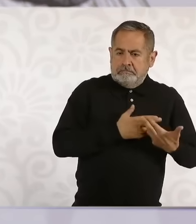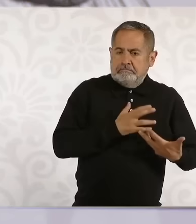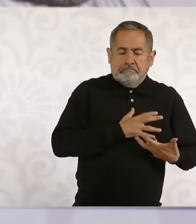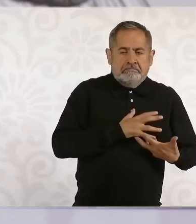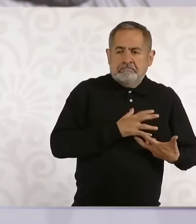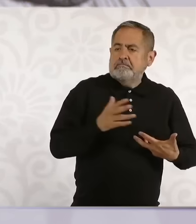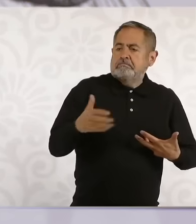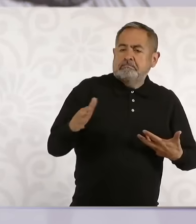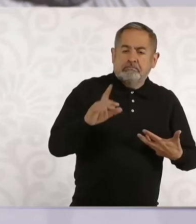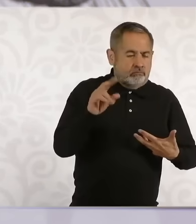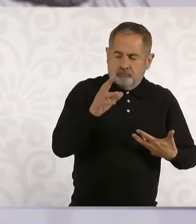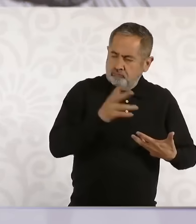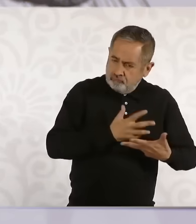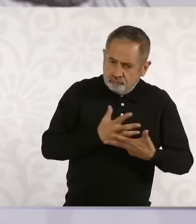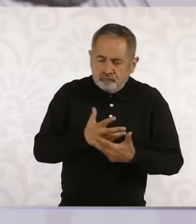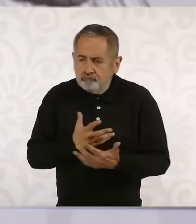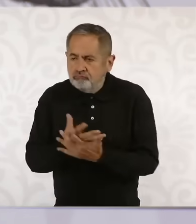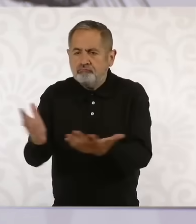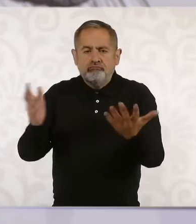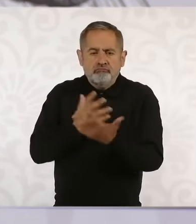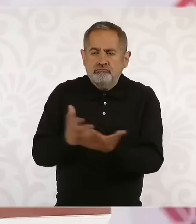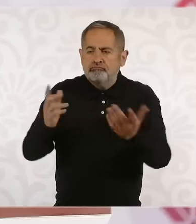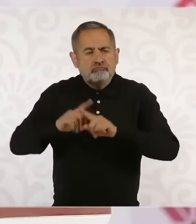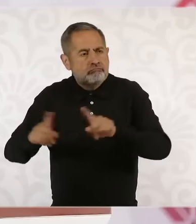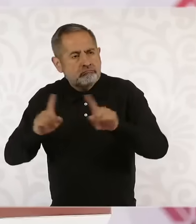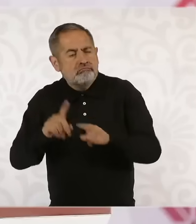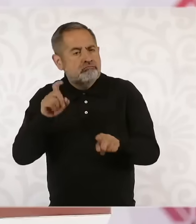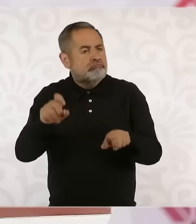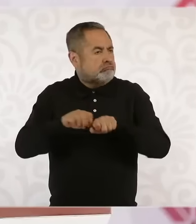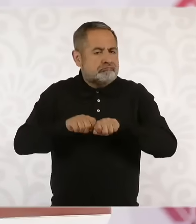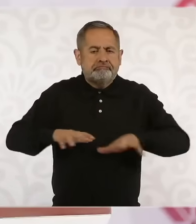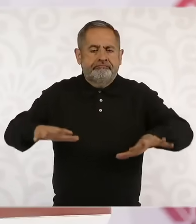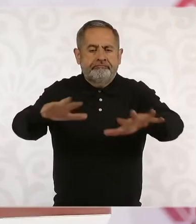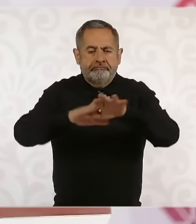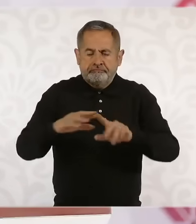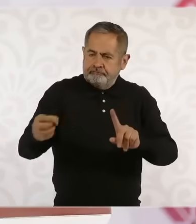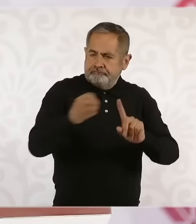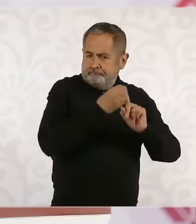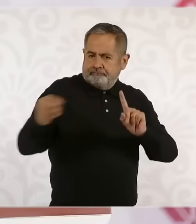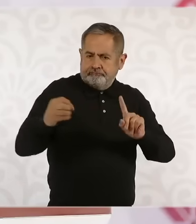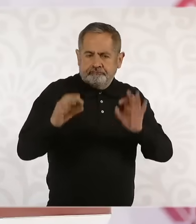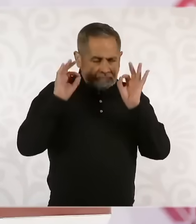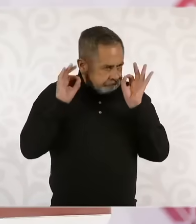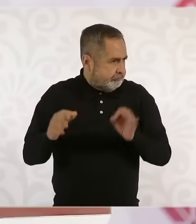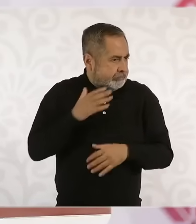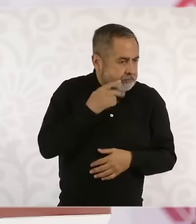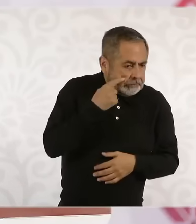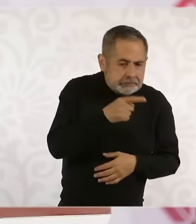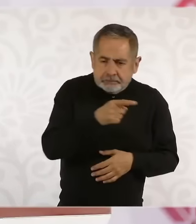país y pues a poner orden eh precisamente en todo lo relativo a la cuestión hídrica